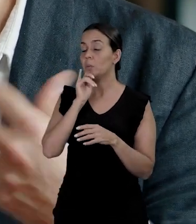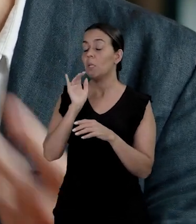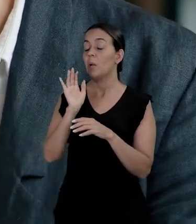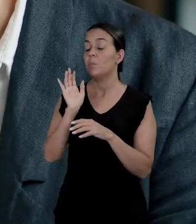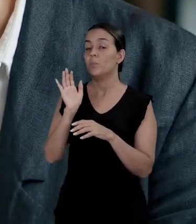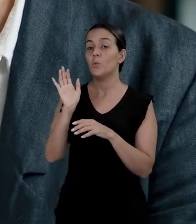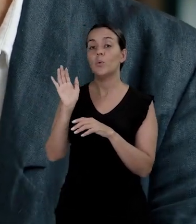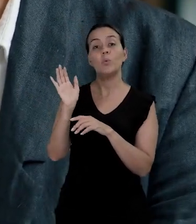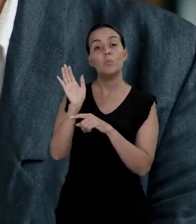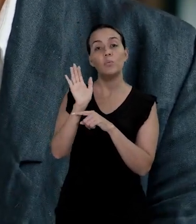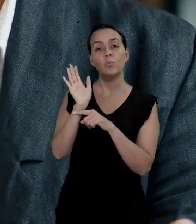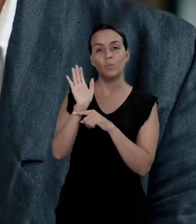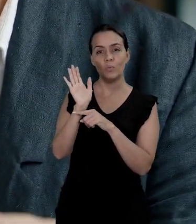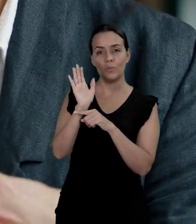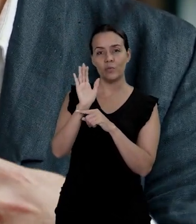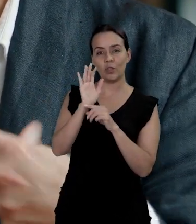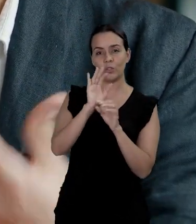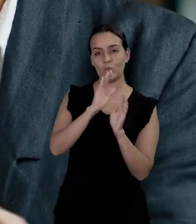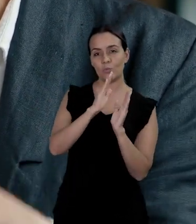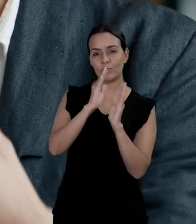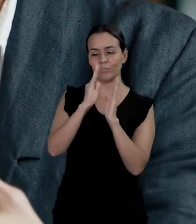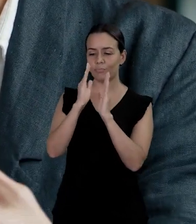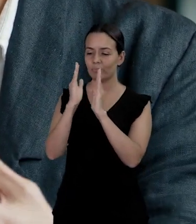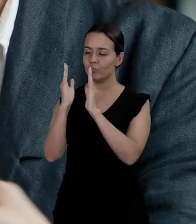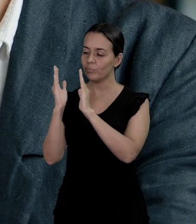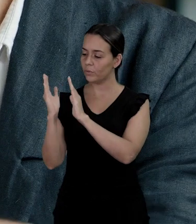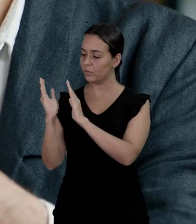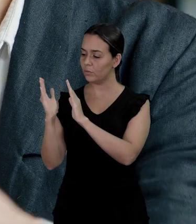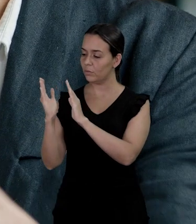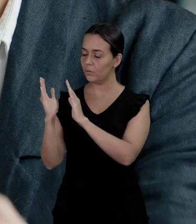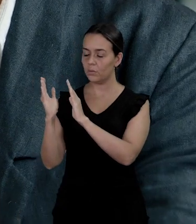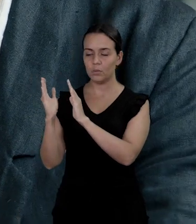que falar era onde o impacto estava,